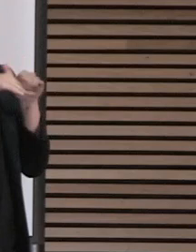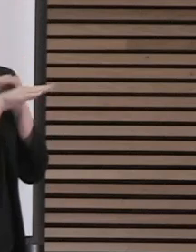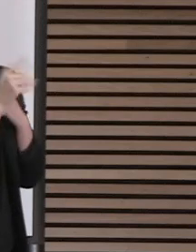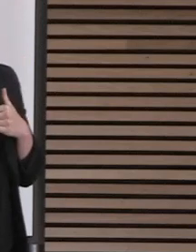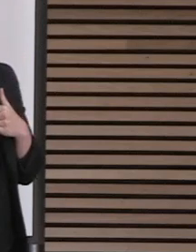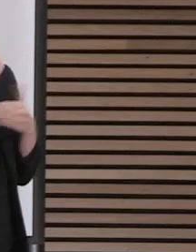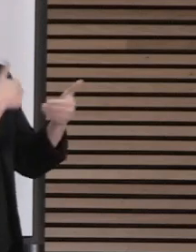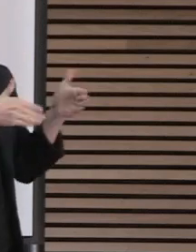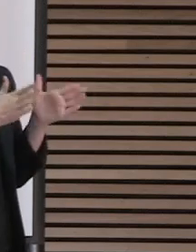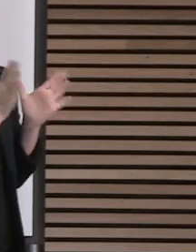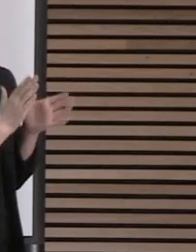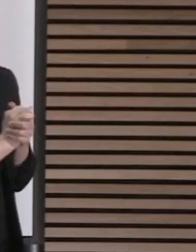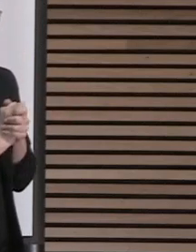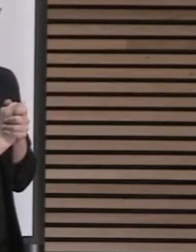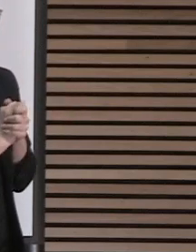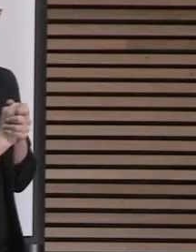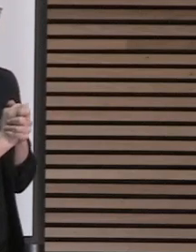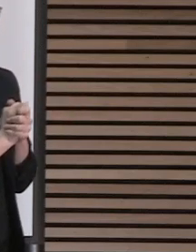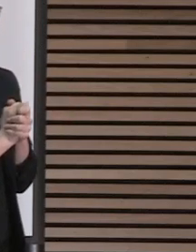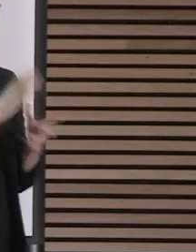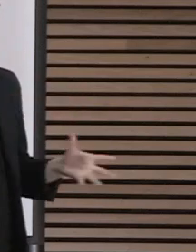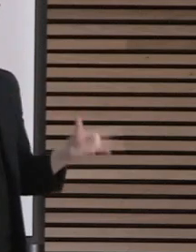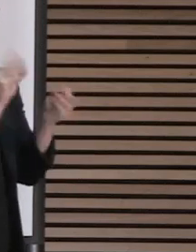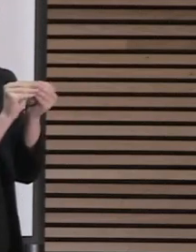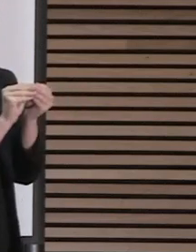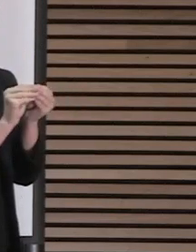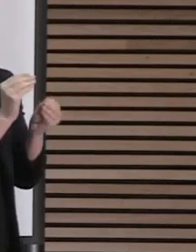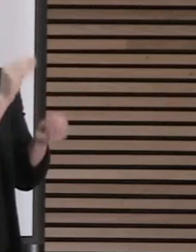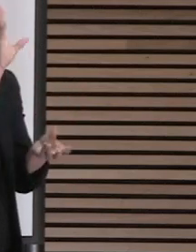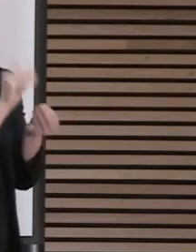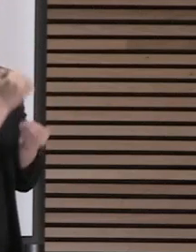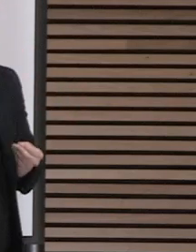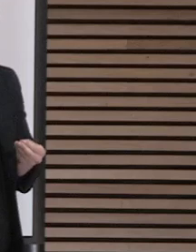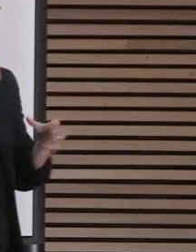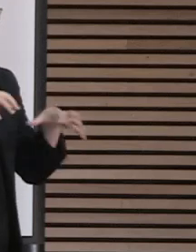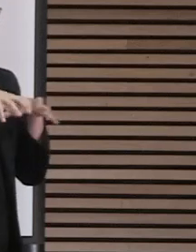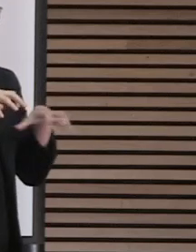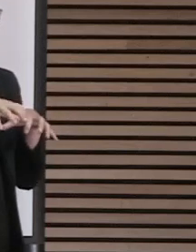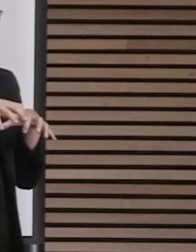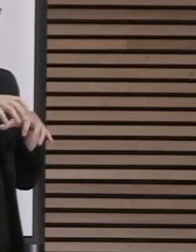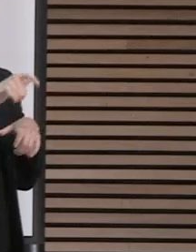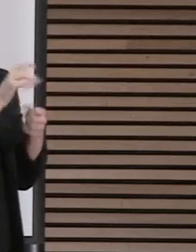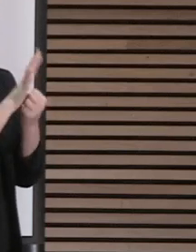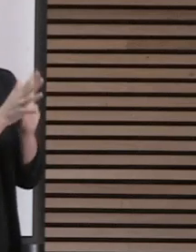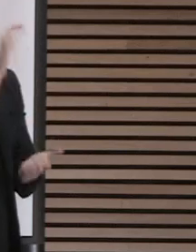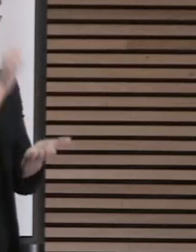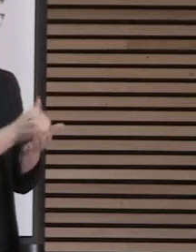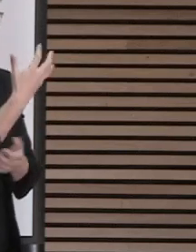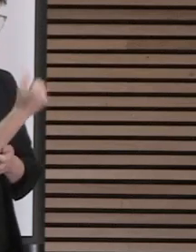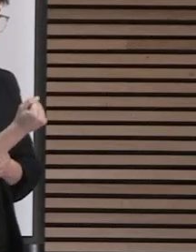Te Tai Tokerau Shore me Waikato Hospital. E whitu nga keehi kua